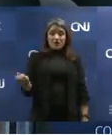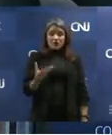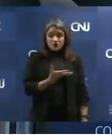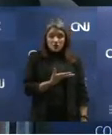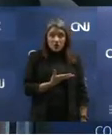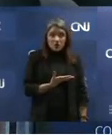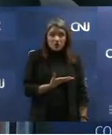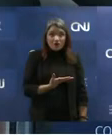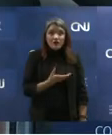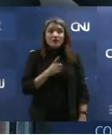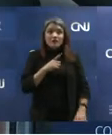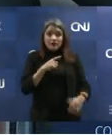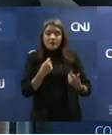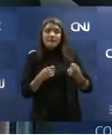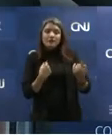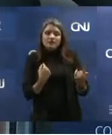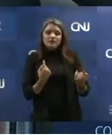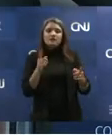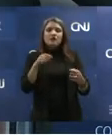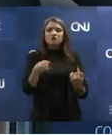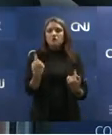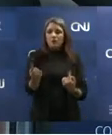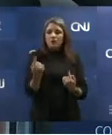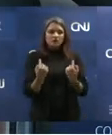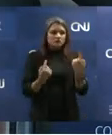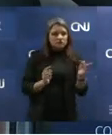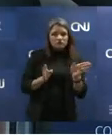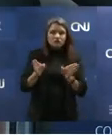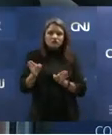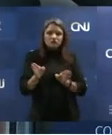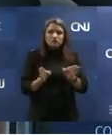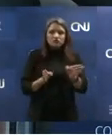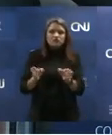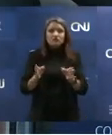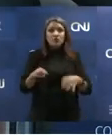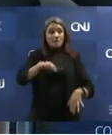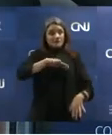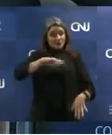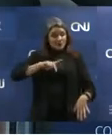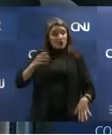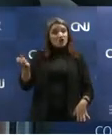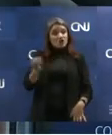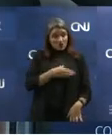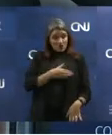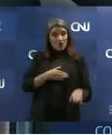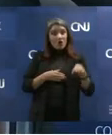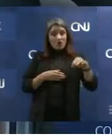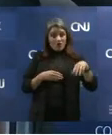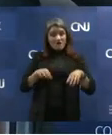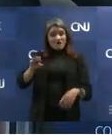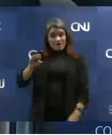Então, o Ministério Público, com a criação de uma vaga nova, ele passou a ter superioridade, veja bem abstrato.